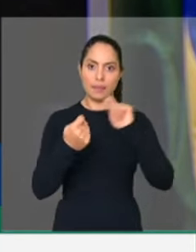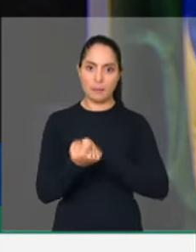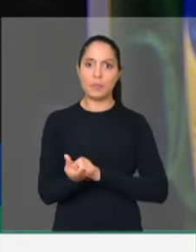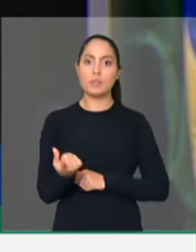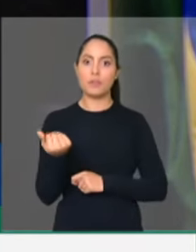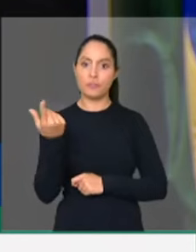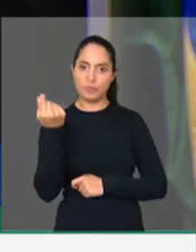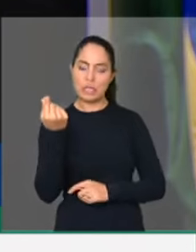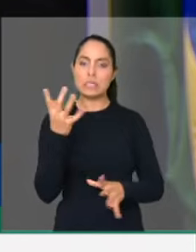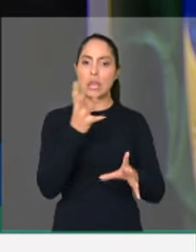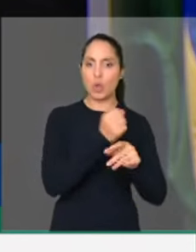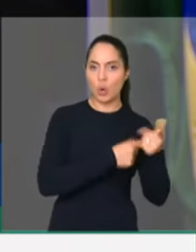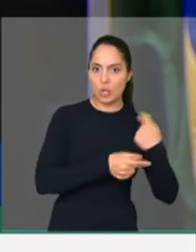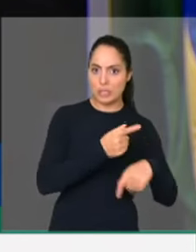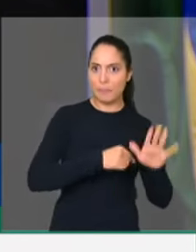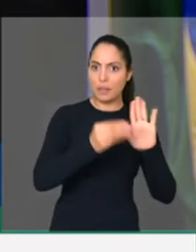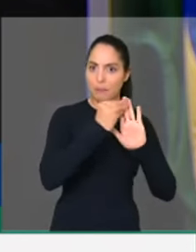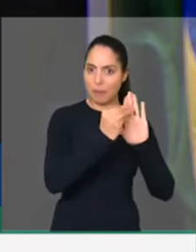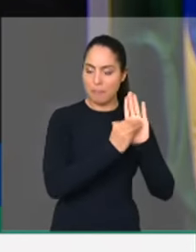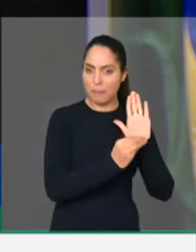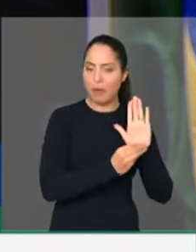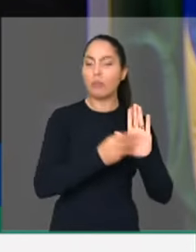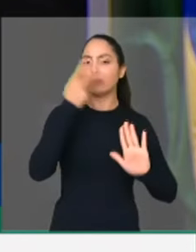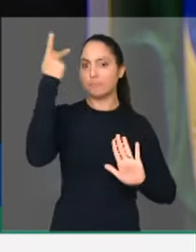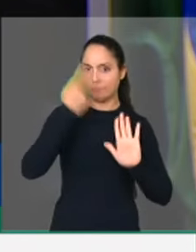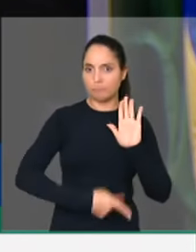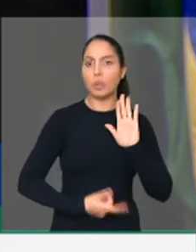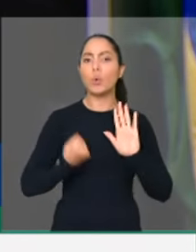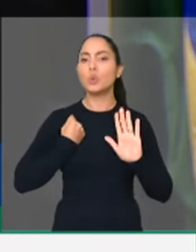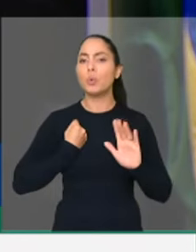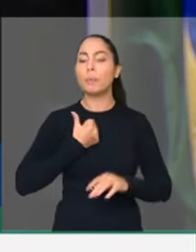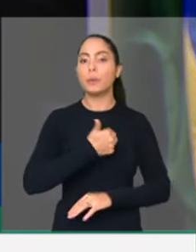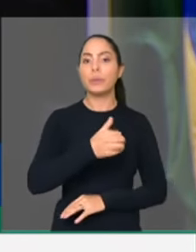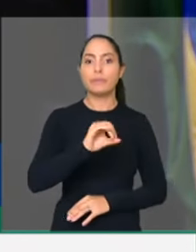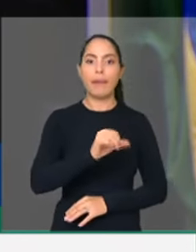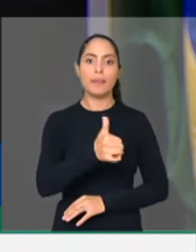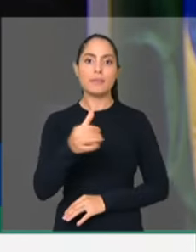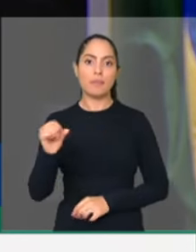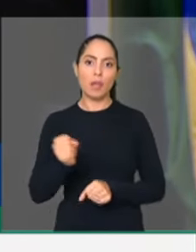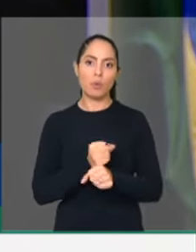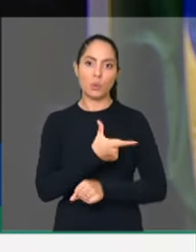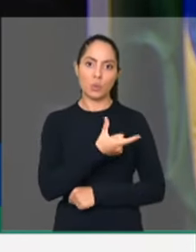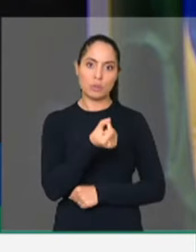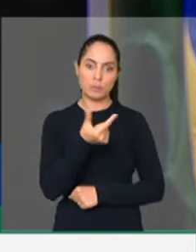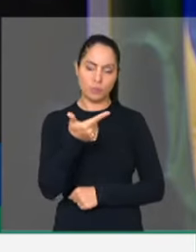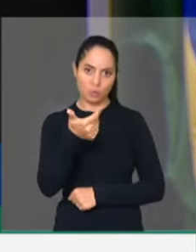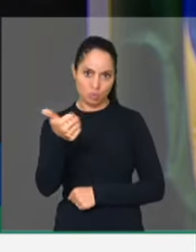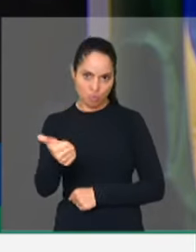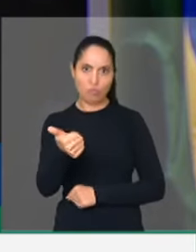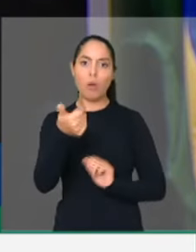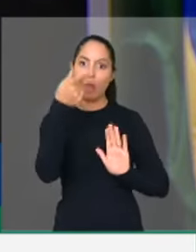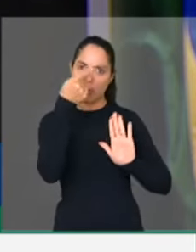PROJETO N° 1010/21. NA FORMA DO SUBSTITUTIVO APRESENTADO.... PELA COMISSÃO DE SEGURIDADE SOCIAL E FAMÍ LIA. PELA COMISSÃO DE CONSTITUIÇÃO E JUSTIÇA E